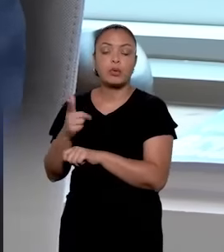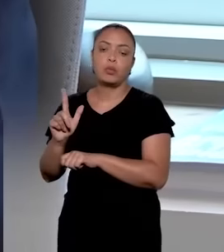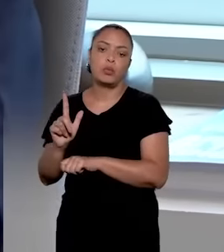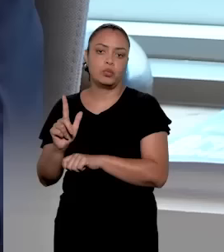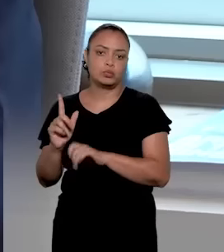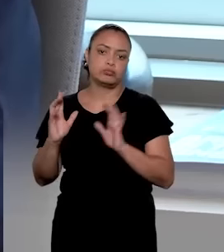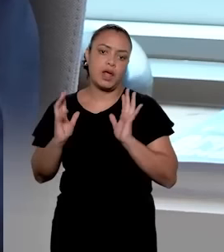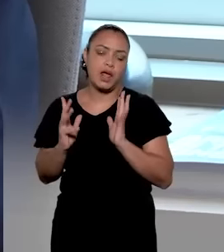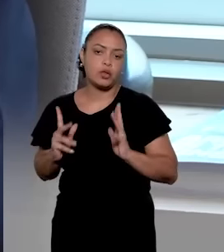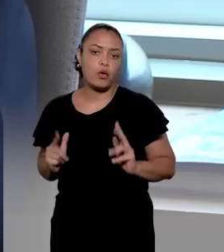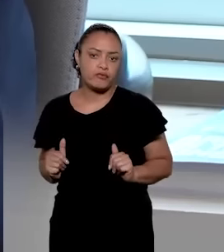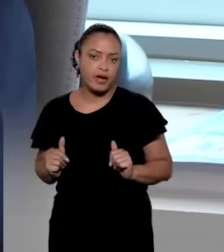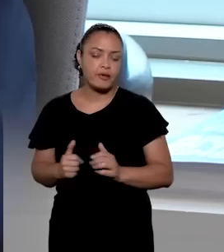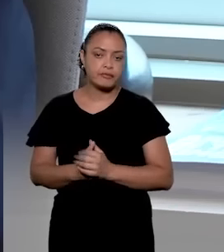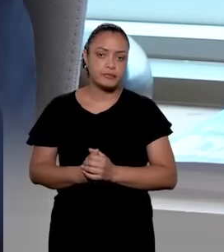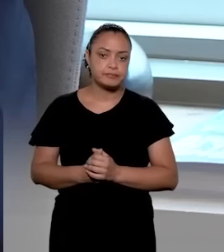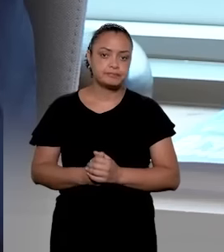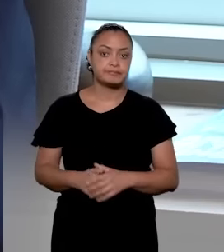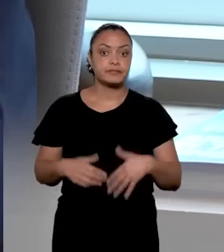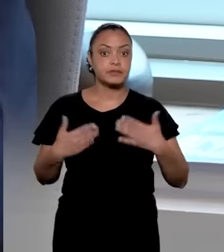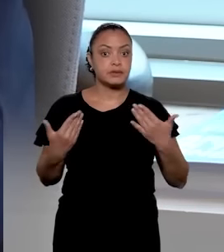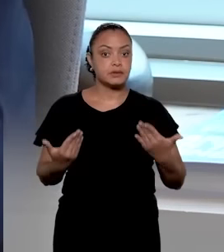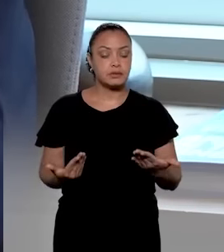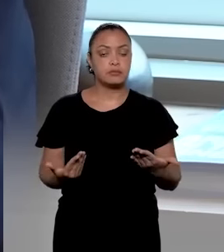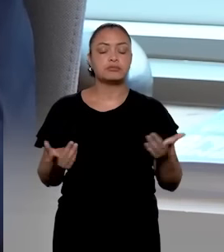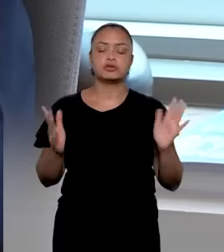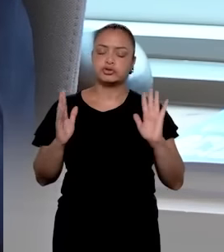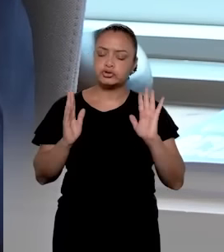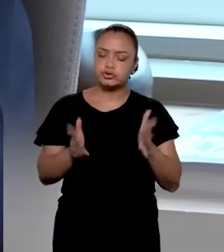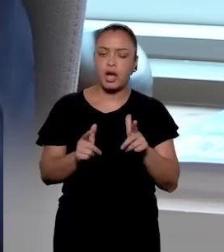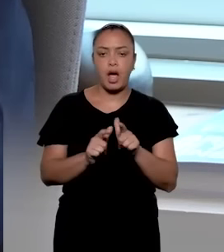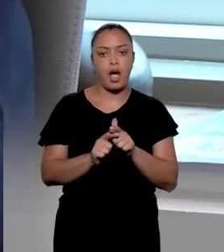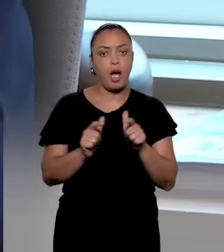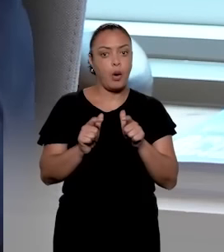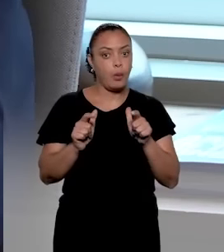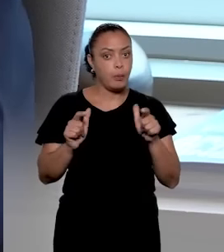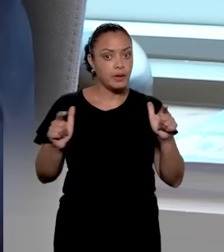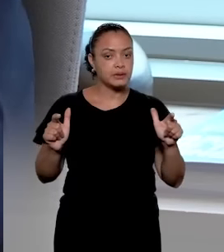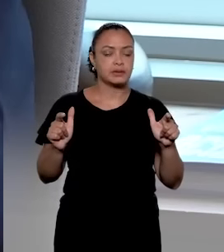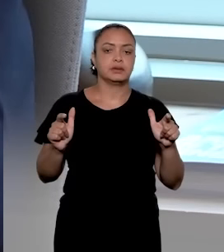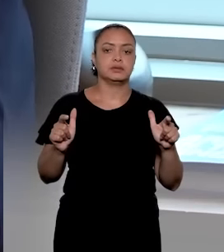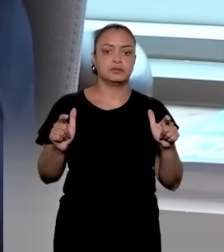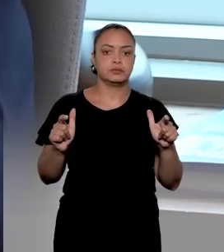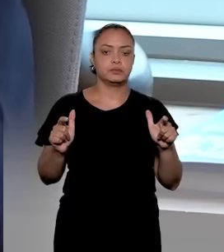renováveis que a agricultura permite. Então, já está crescendo espetacularmente